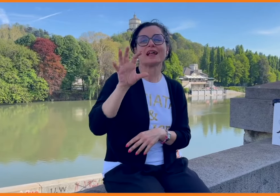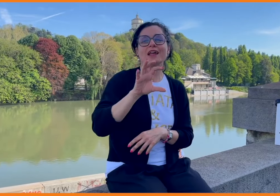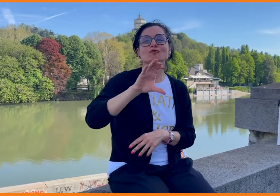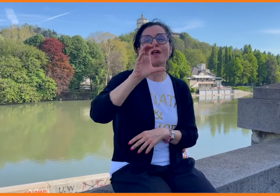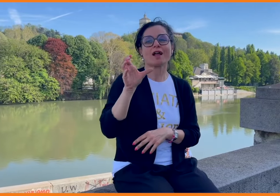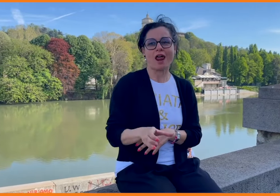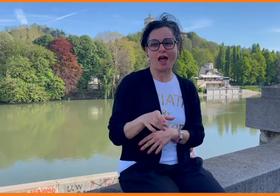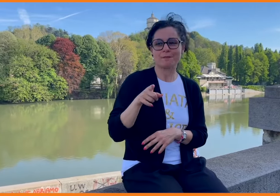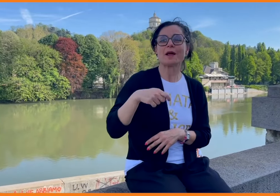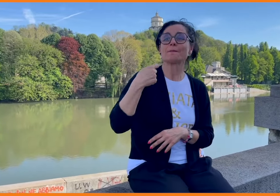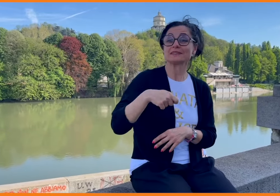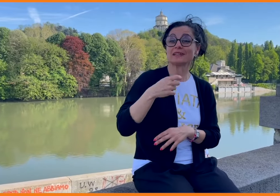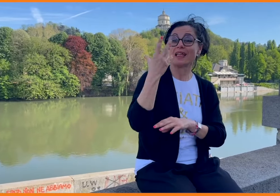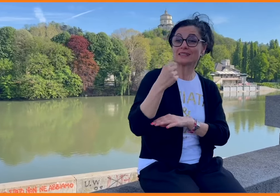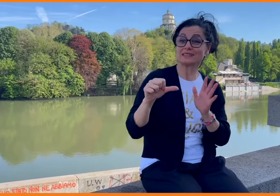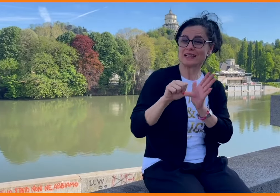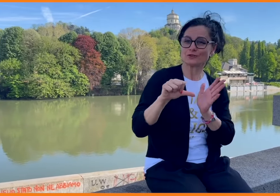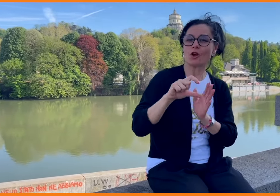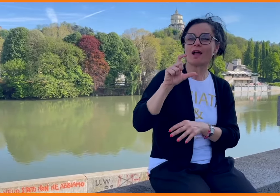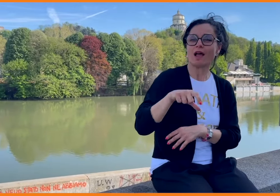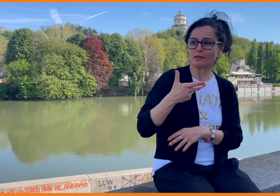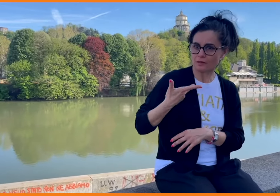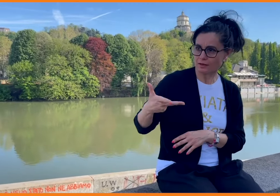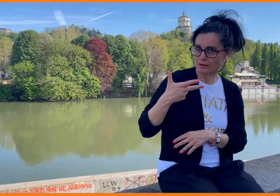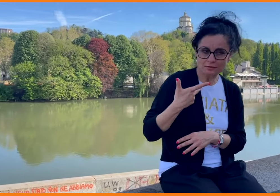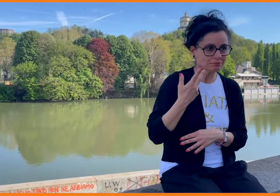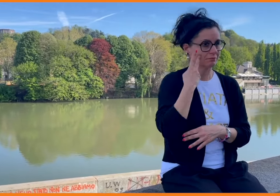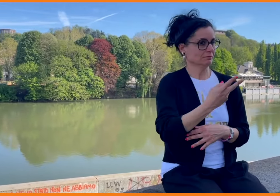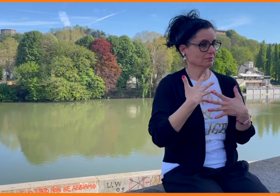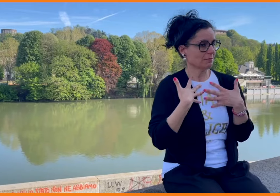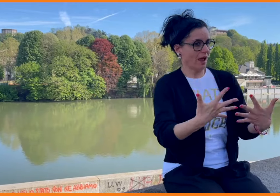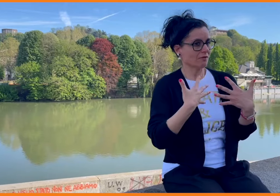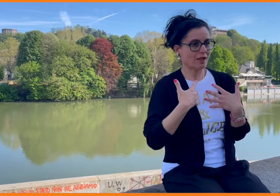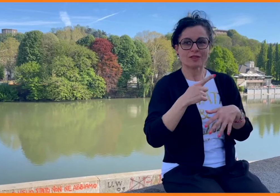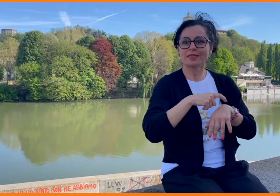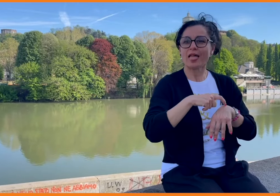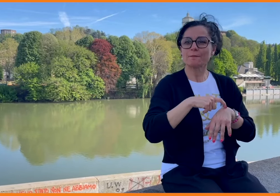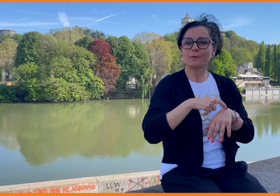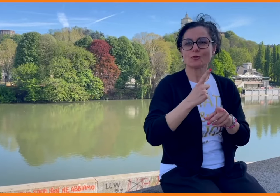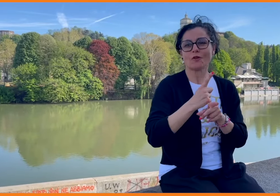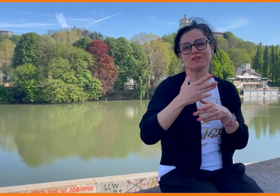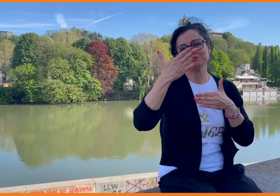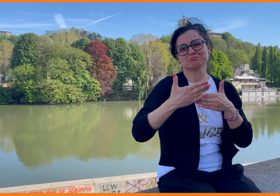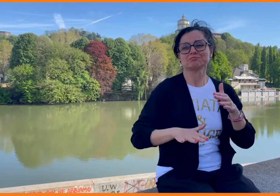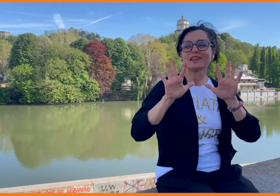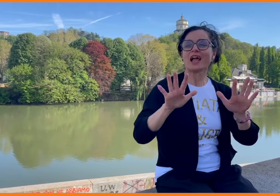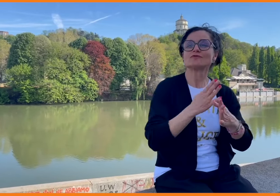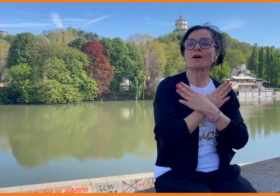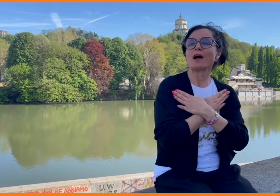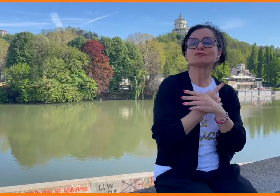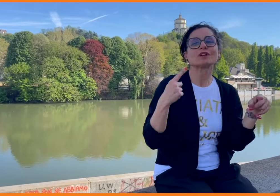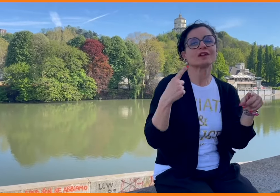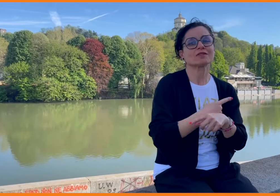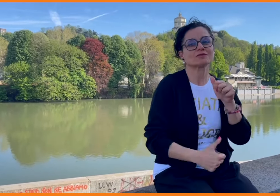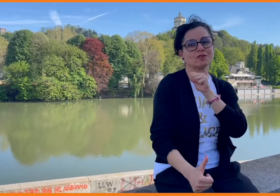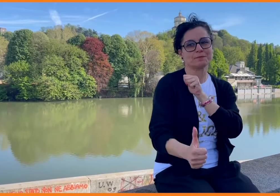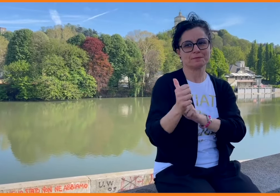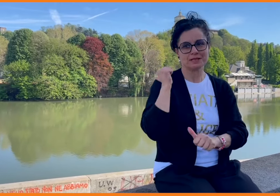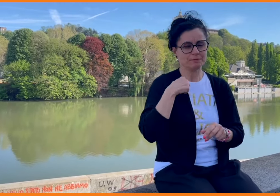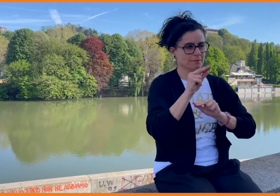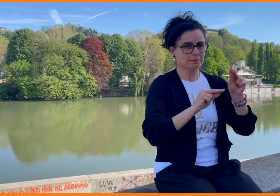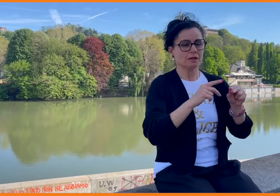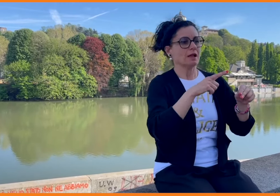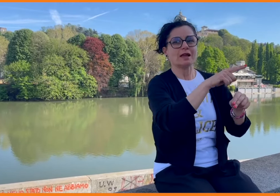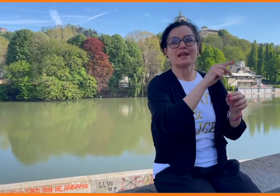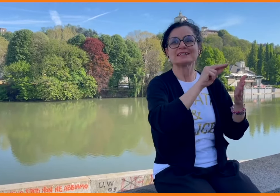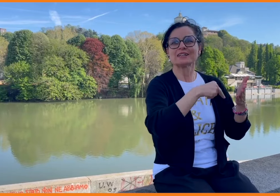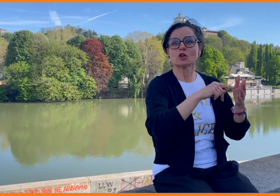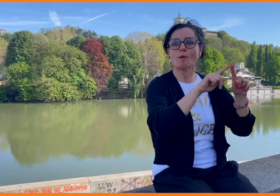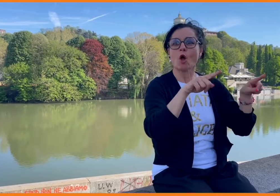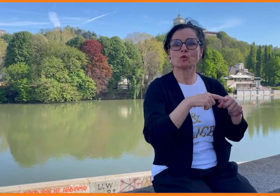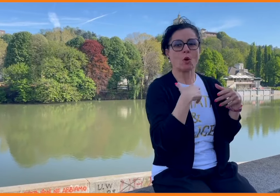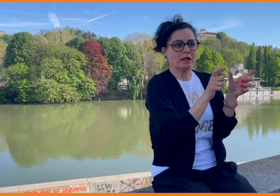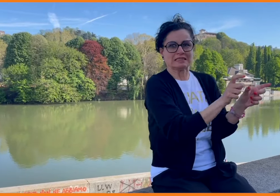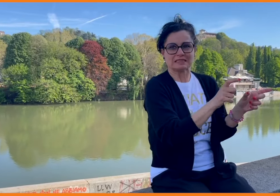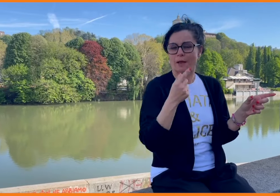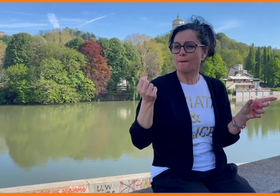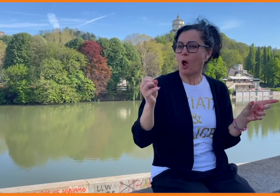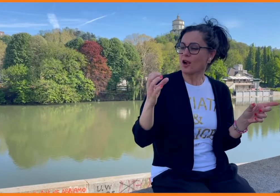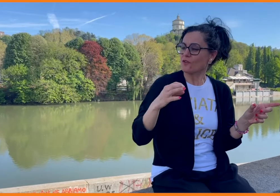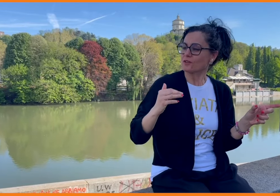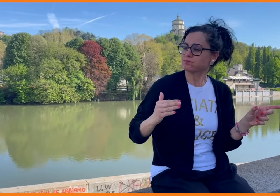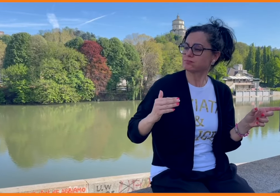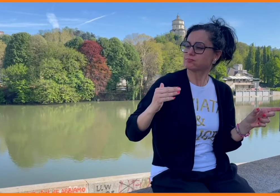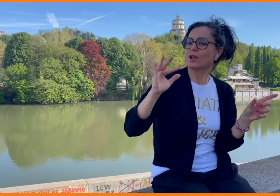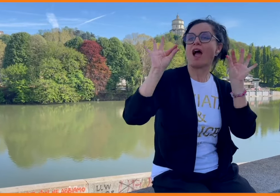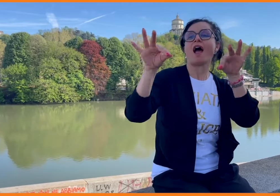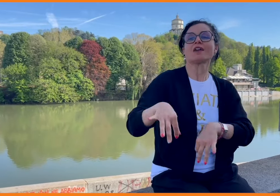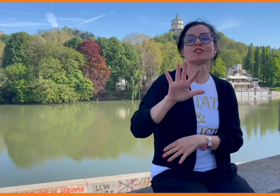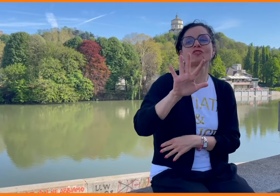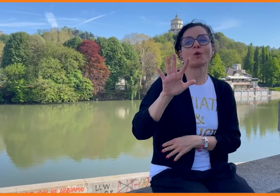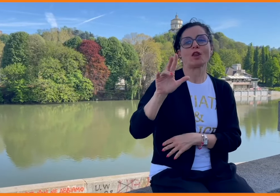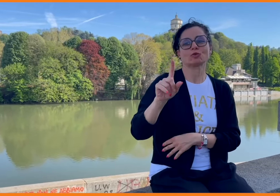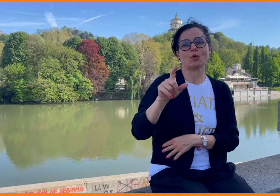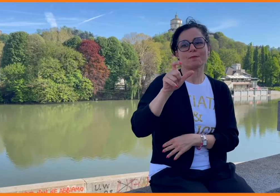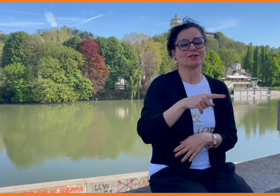il Presidente del Consiglio Regionale ENS Calabria e il Presidente della Sezione Provinciale ENS di Catanzaro avevamo previsto. Si sono iscritte cinquantuno persone.